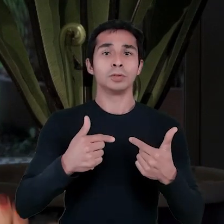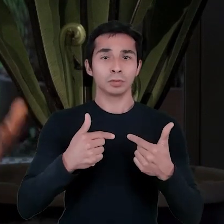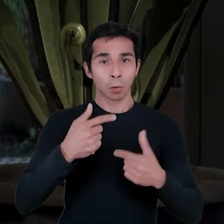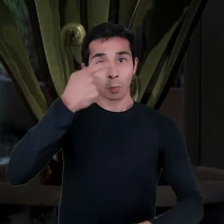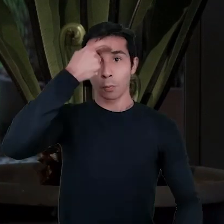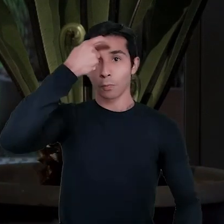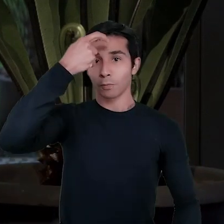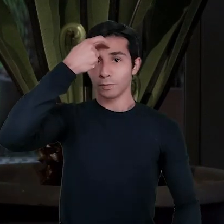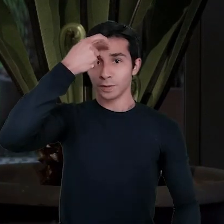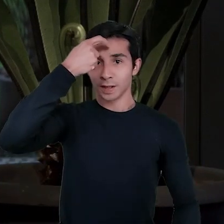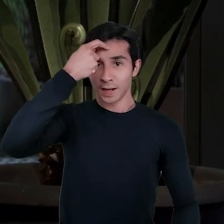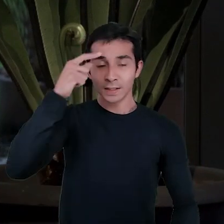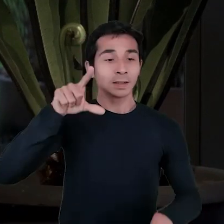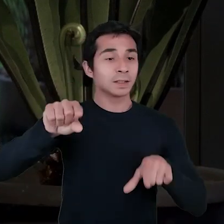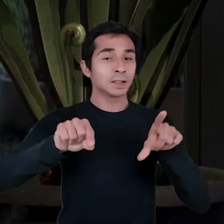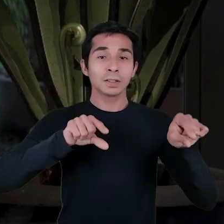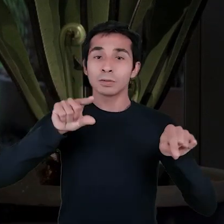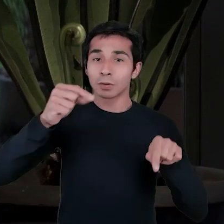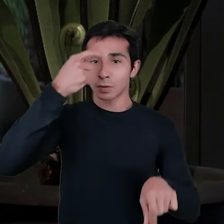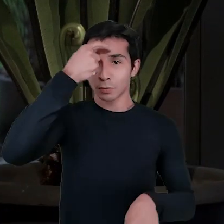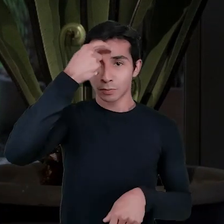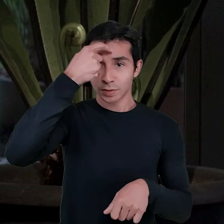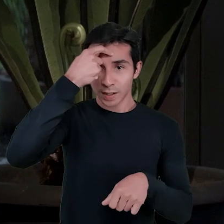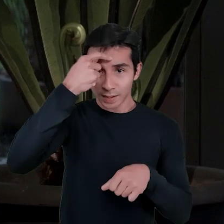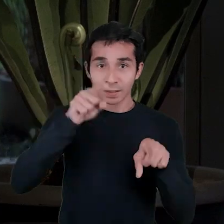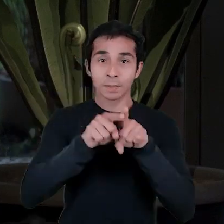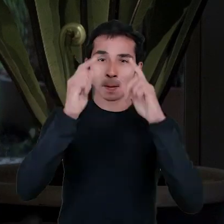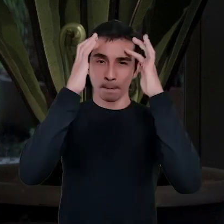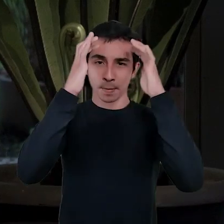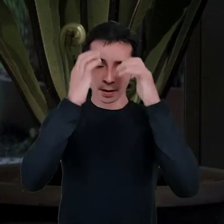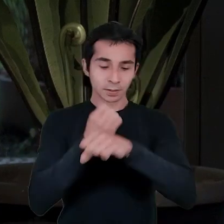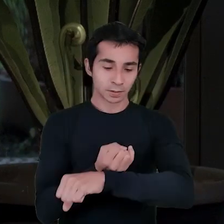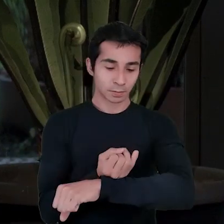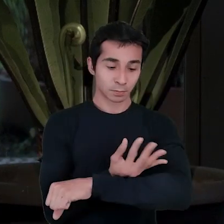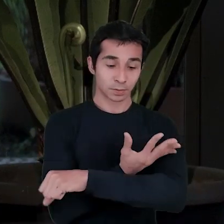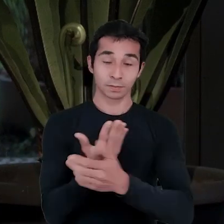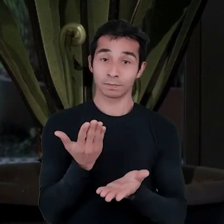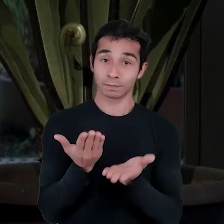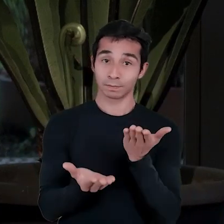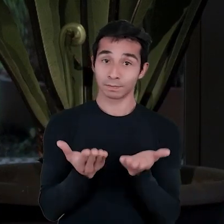auto-estudo, controle mental e equilíbrio emocional.